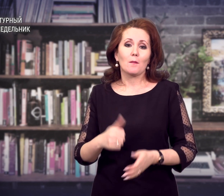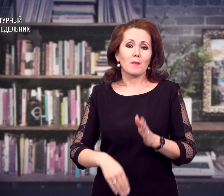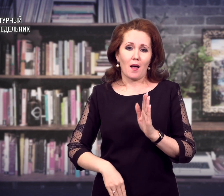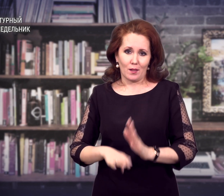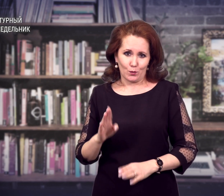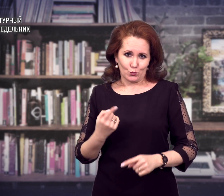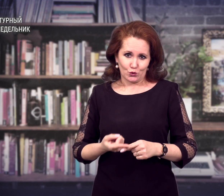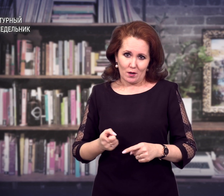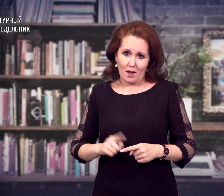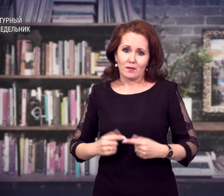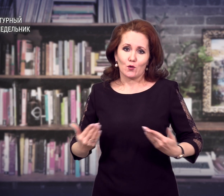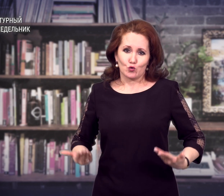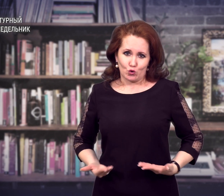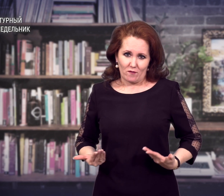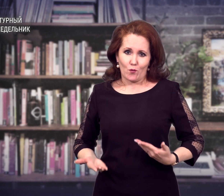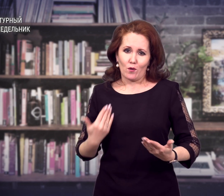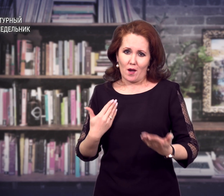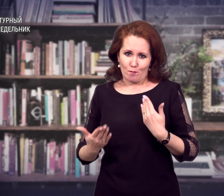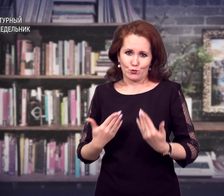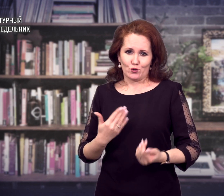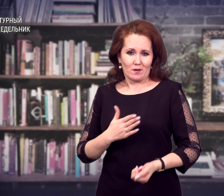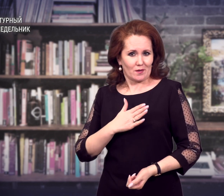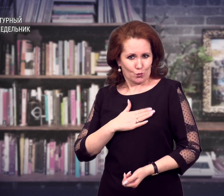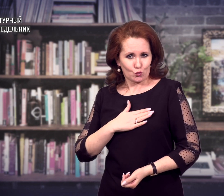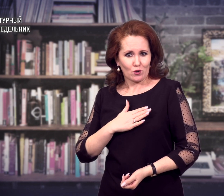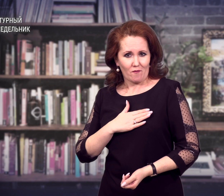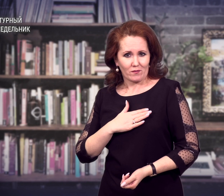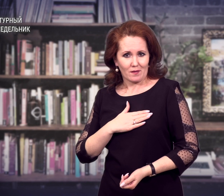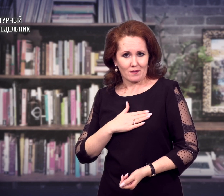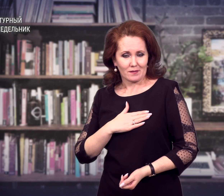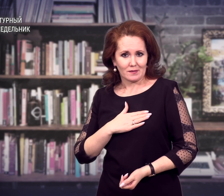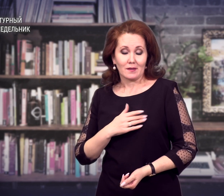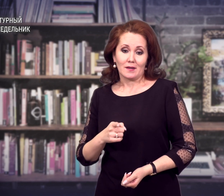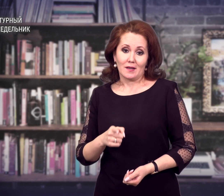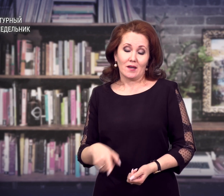Самое лучшее - это живое общение! Душевное!